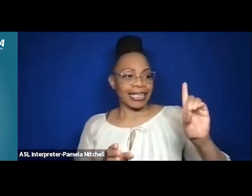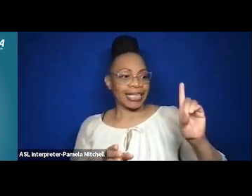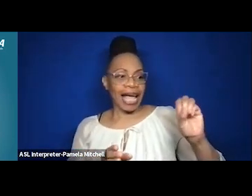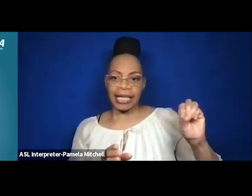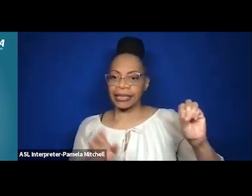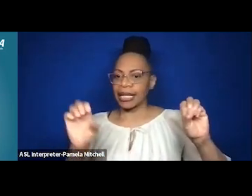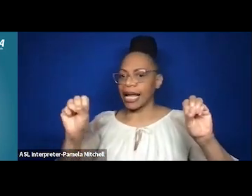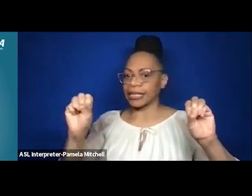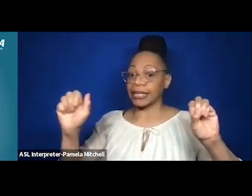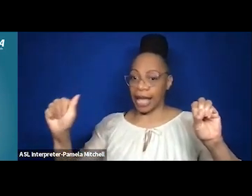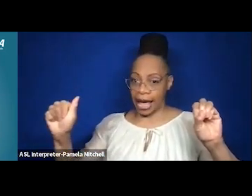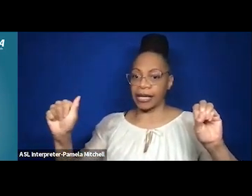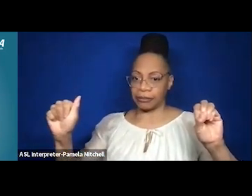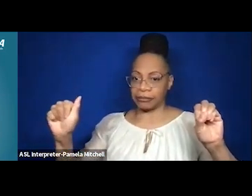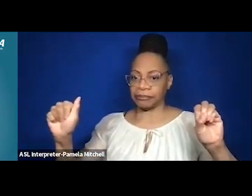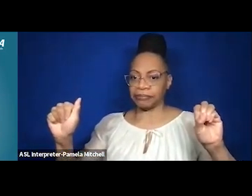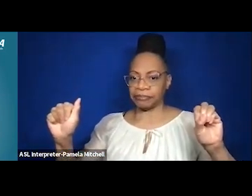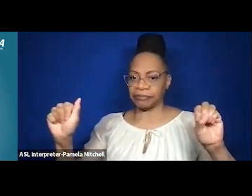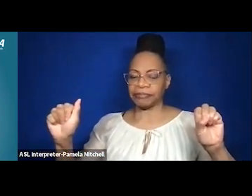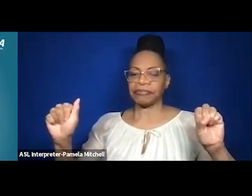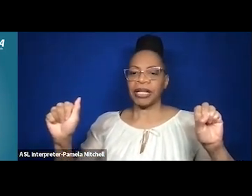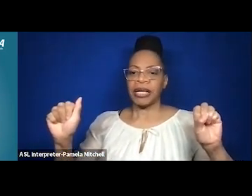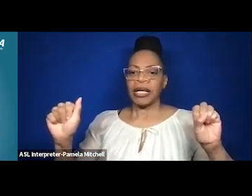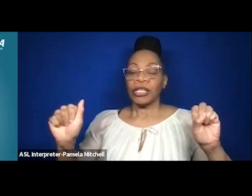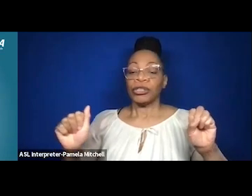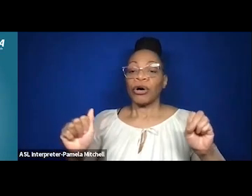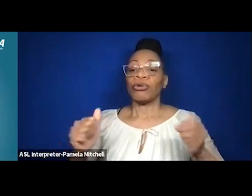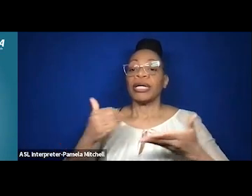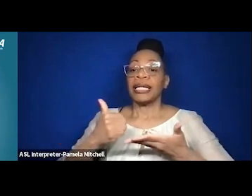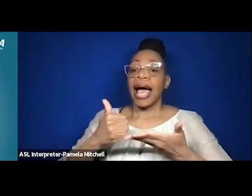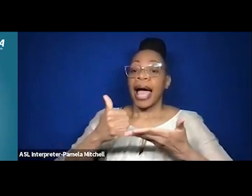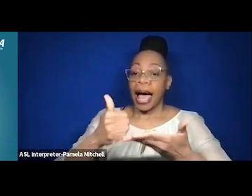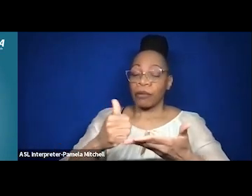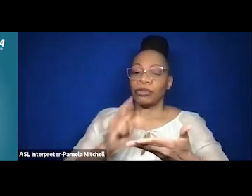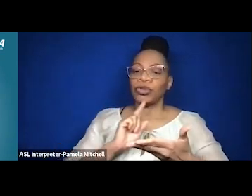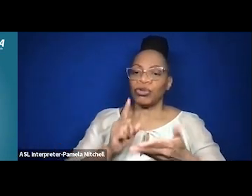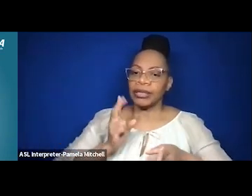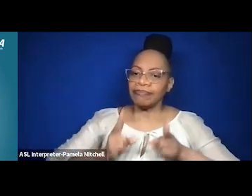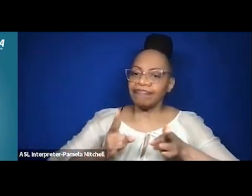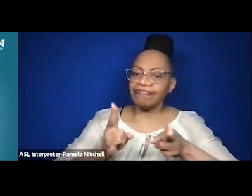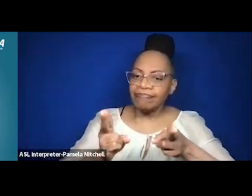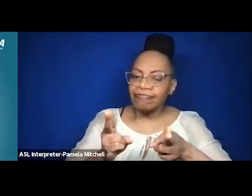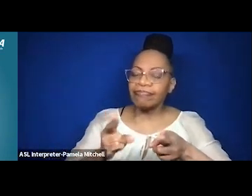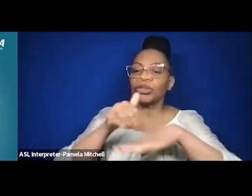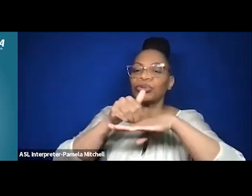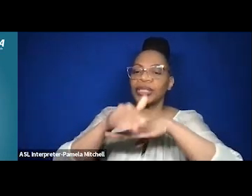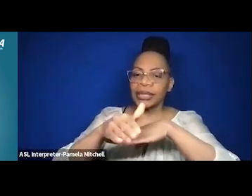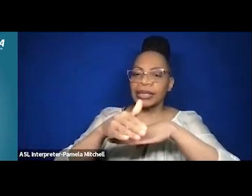Entonces, ayudar a agilizar el proceso al enviar esos registros electrónicamente ayuda mucho a ahorrar tiempo